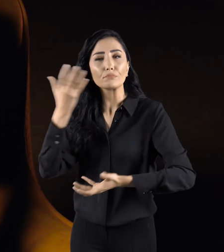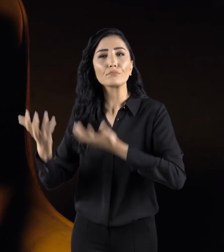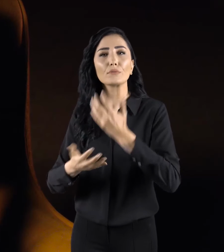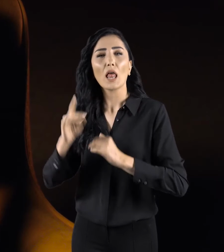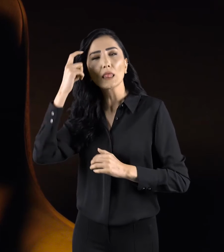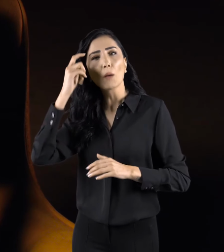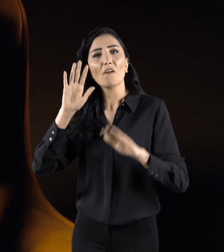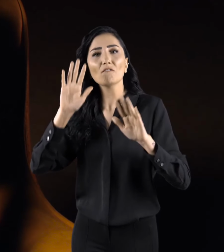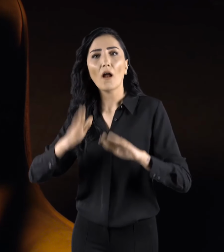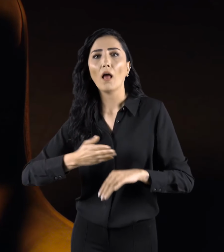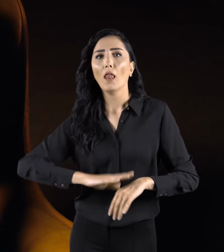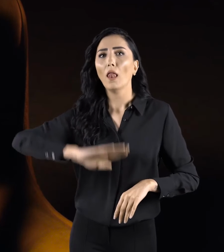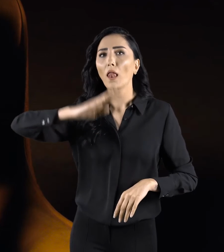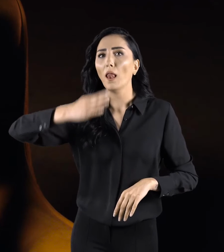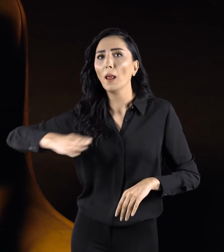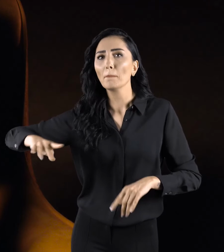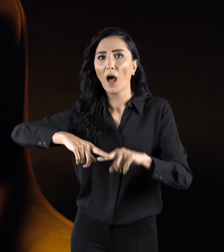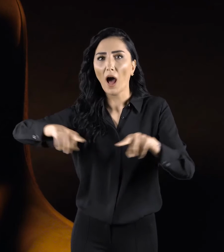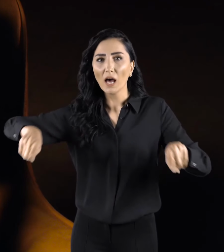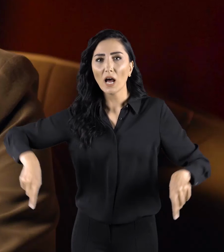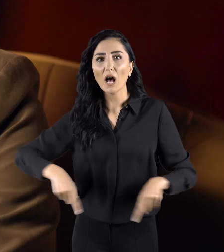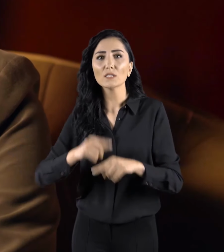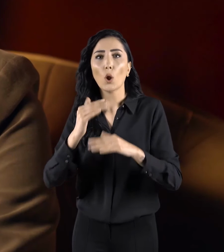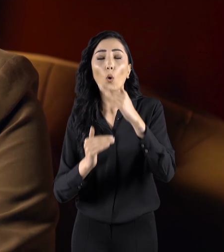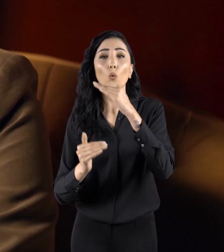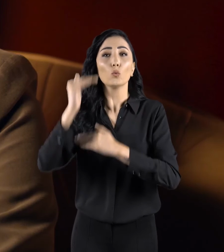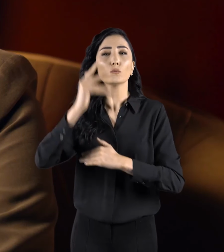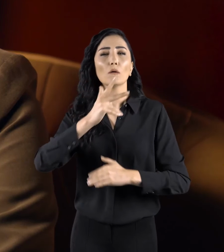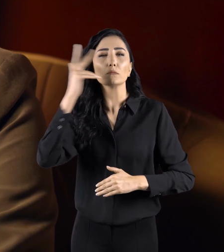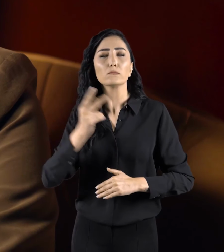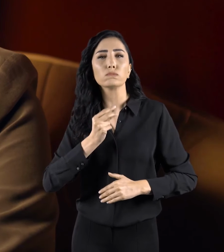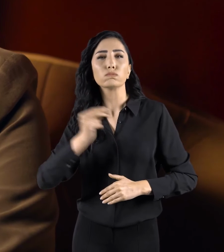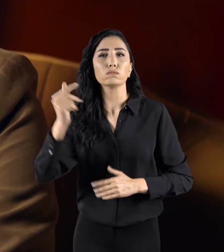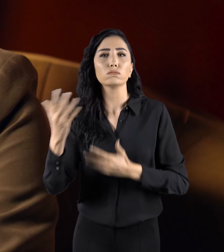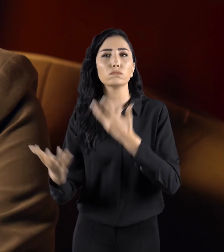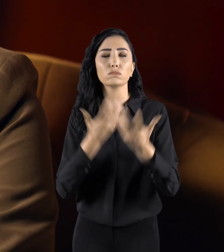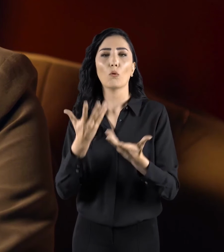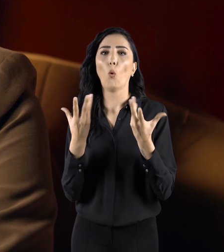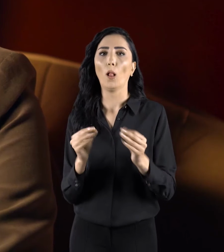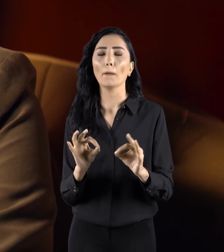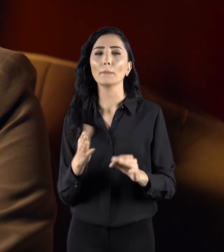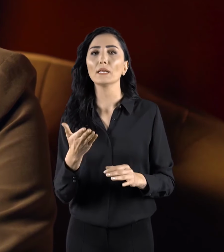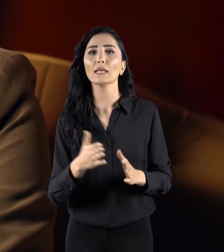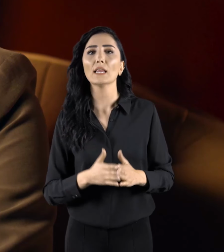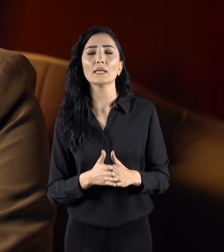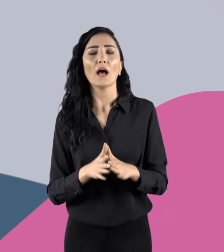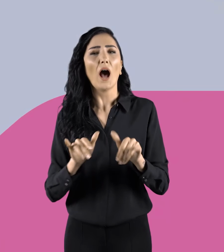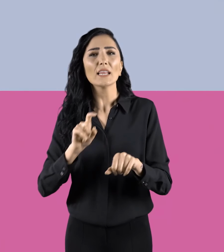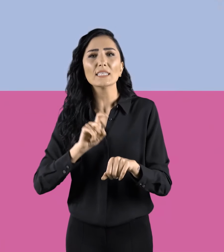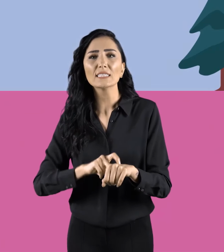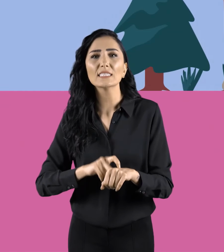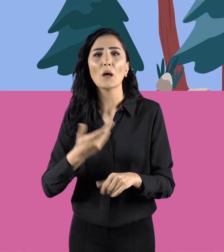ilerleyeceği ve ne kadar ilerleyeceği tahmin edilirken eğimli arazilerde yüksek hızlara ulaşabilir.